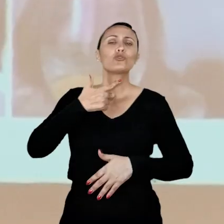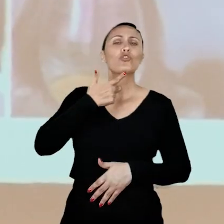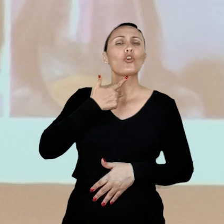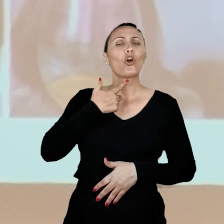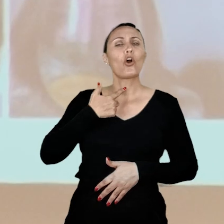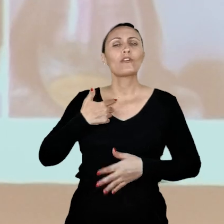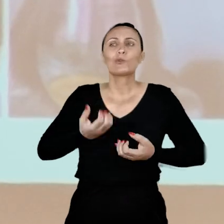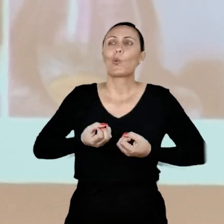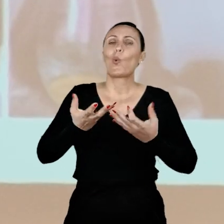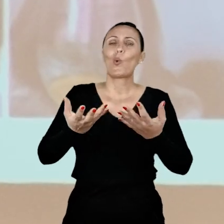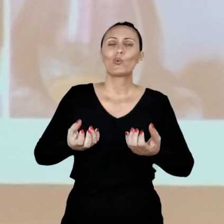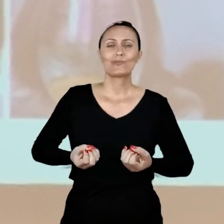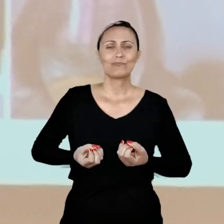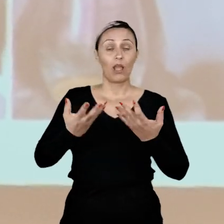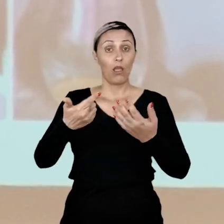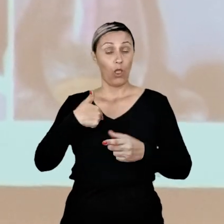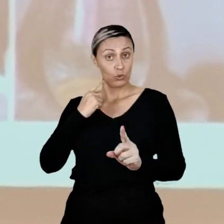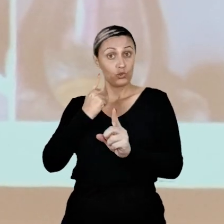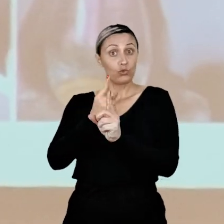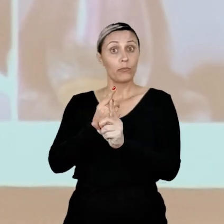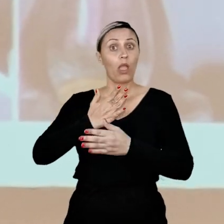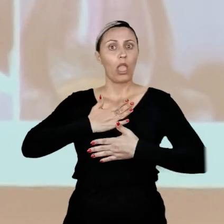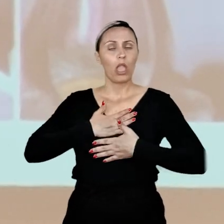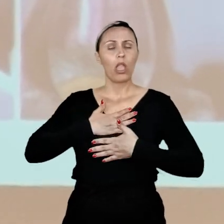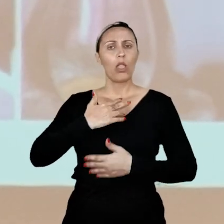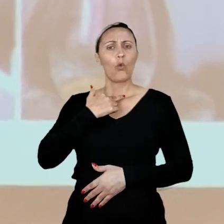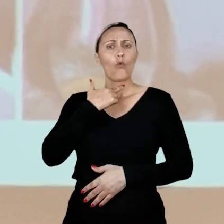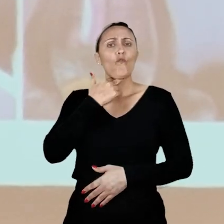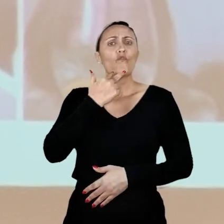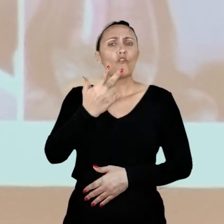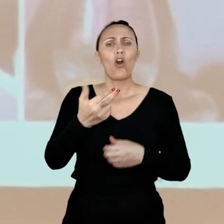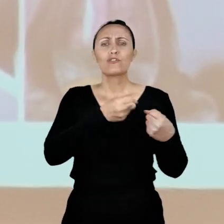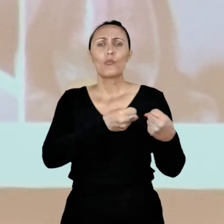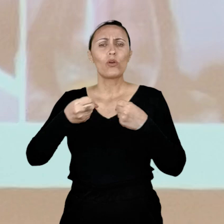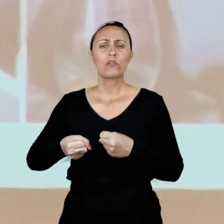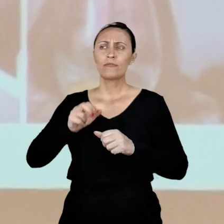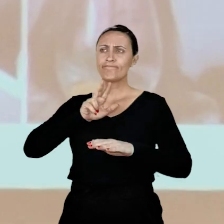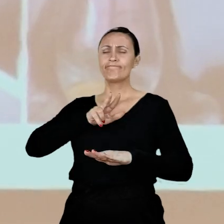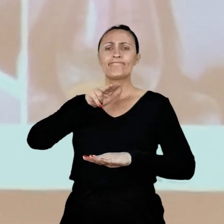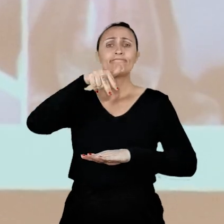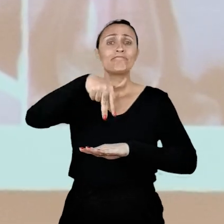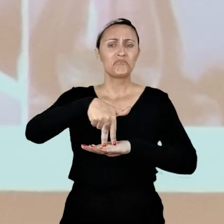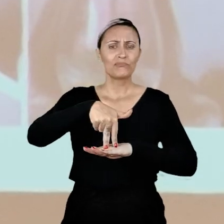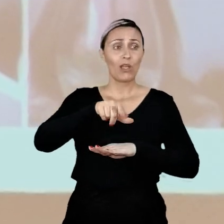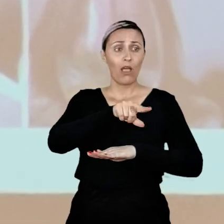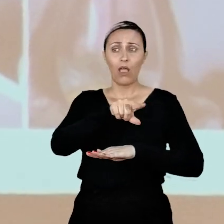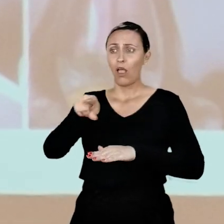Descobri que minha voz pode ecoar por aqueles que não podem falar. Aqueles que decidiram manter sua sorologia em sigilo